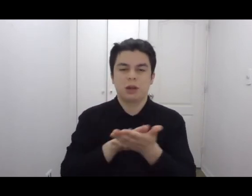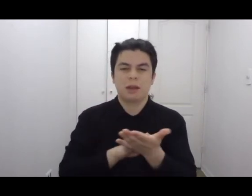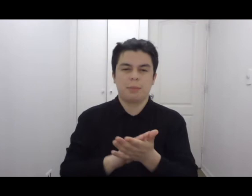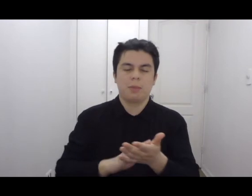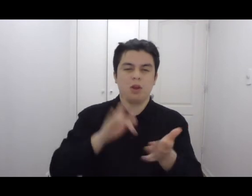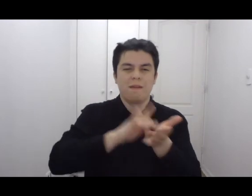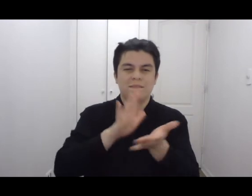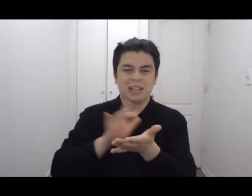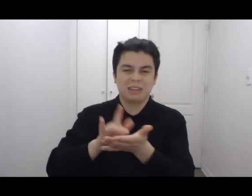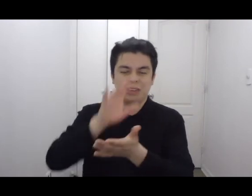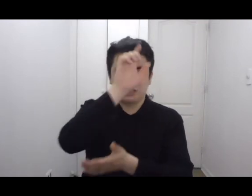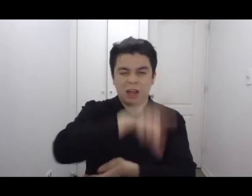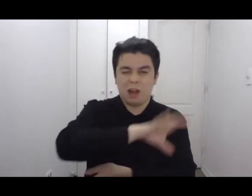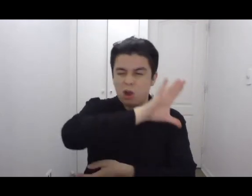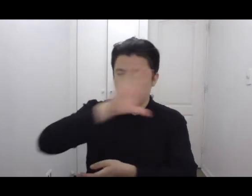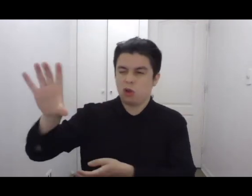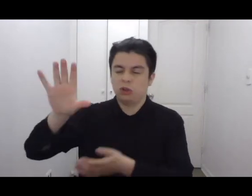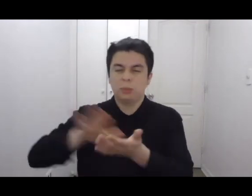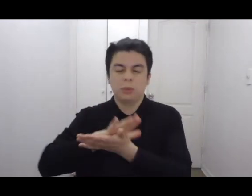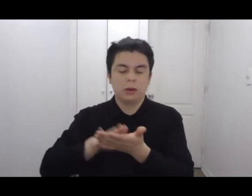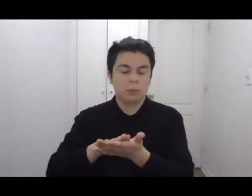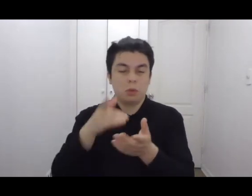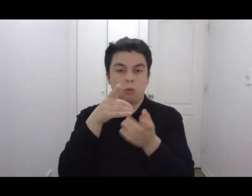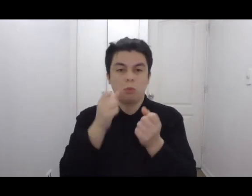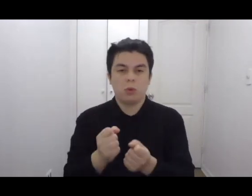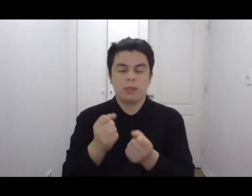también como bitácora de las actividades que hay tú puedes acceder a información